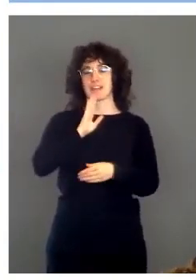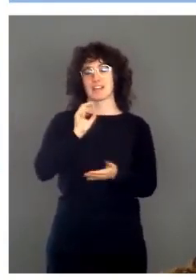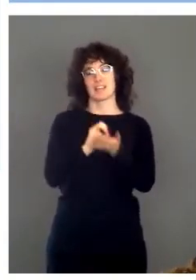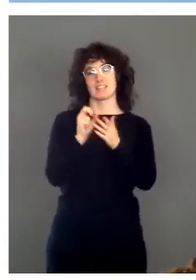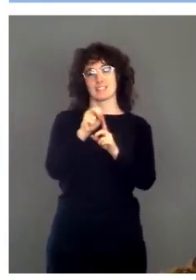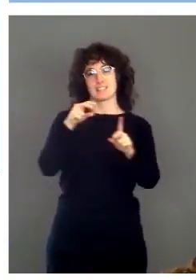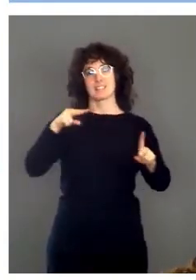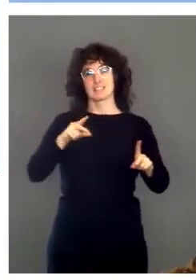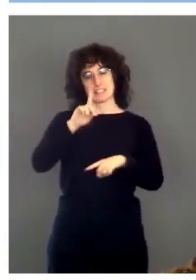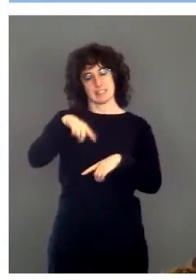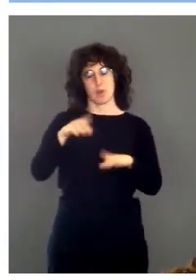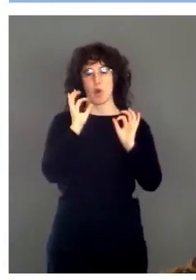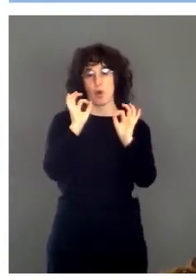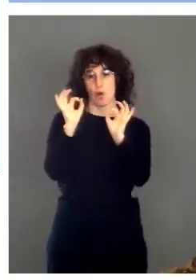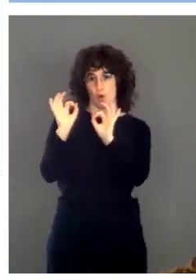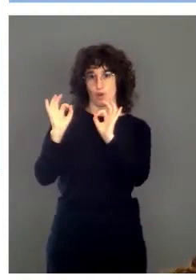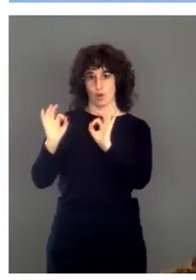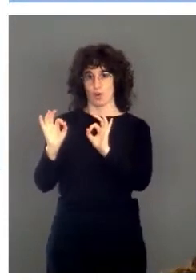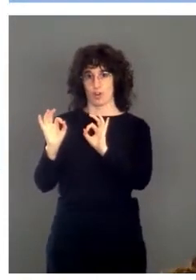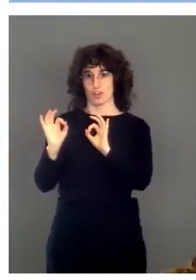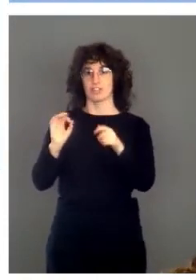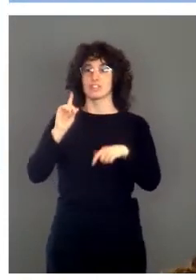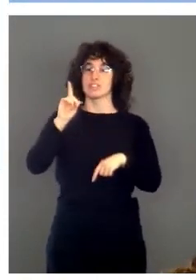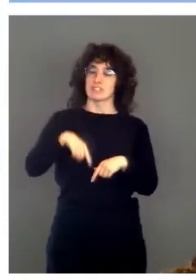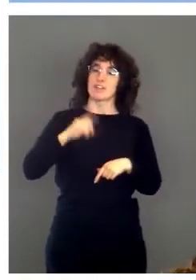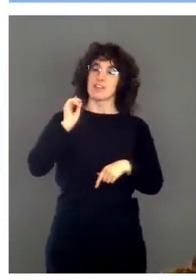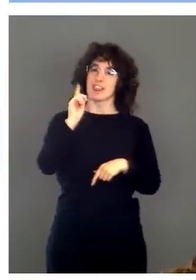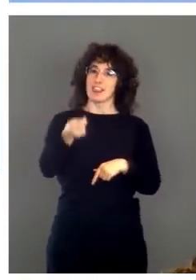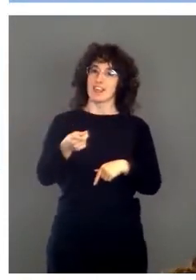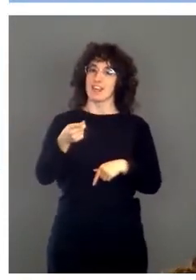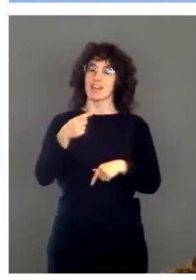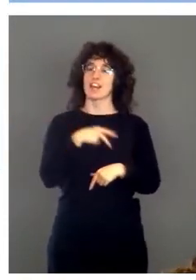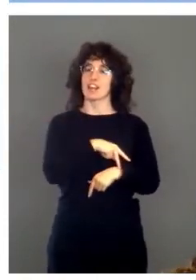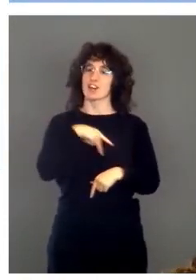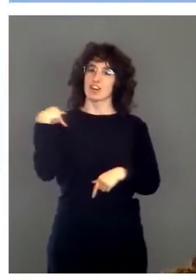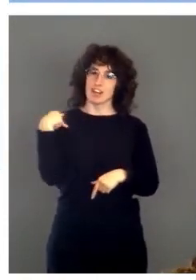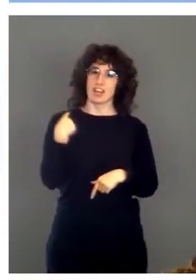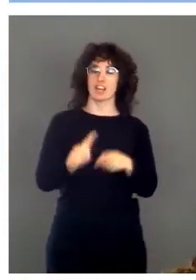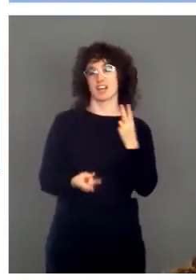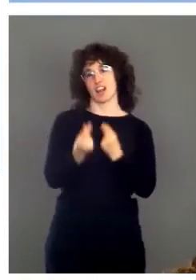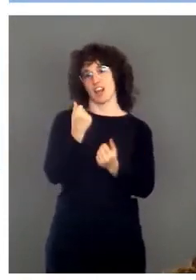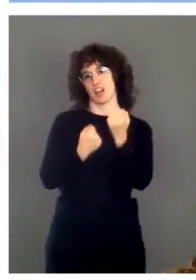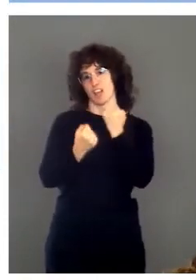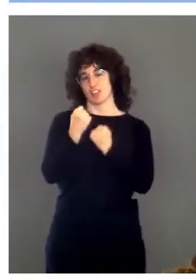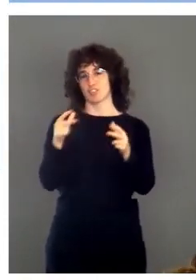También lógicamente desde esta nueva dirección general Eh de Economía Social y trabajo que es vuestra dirección general